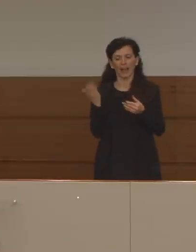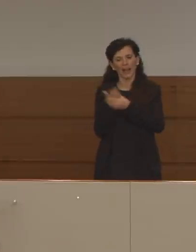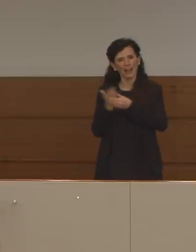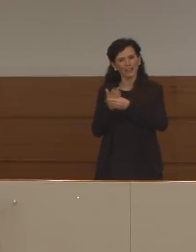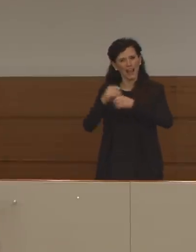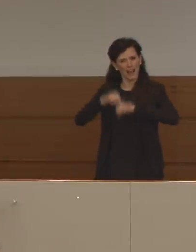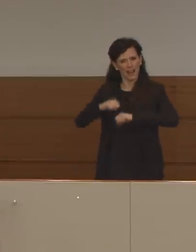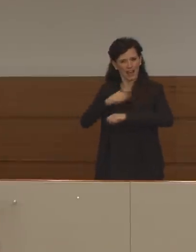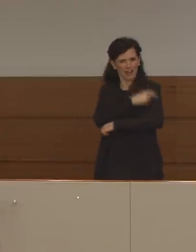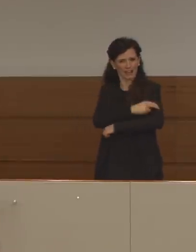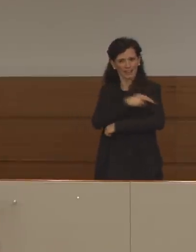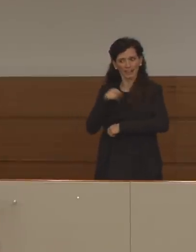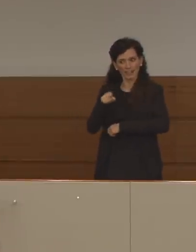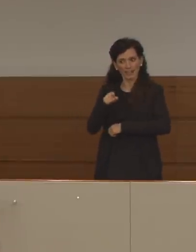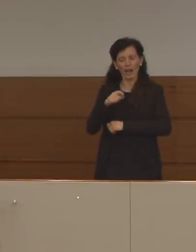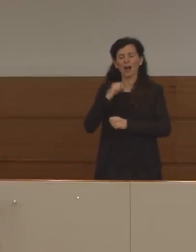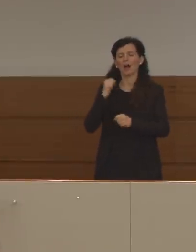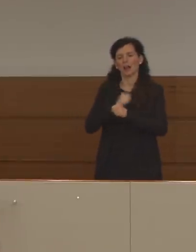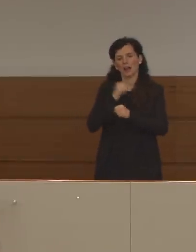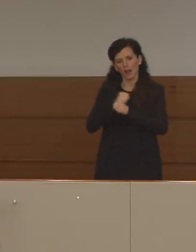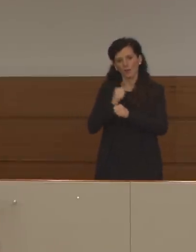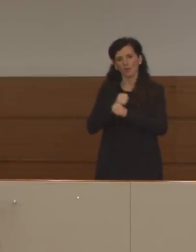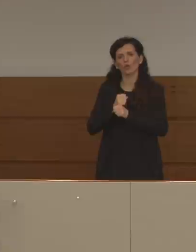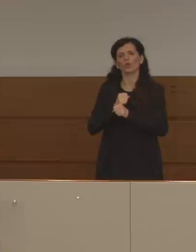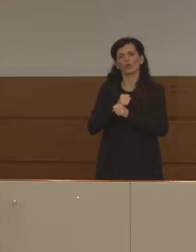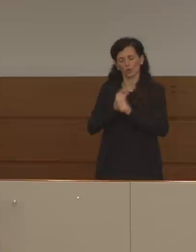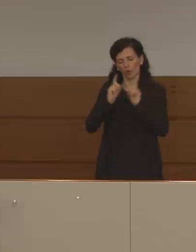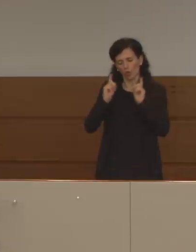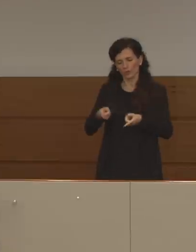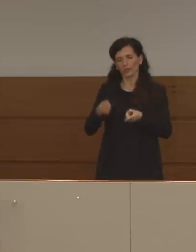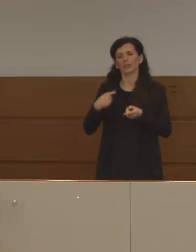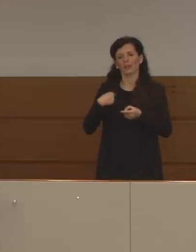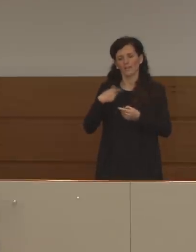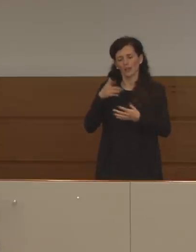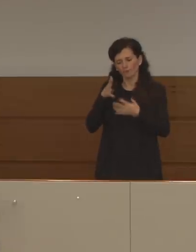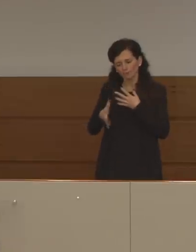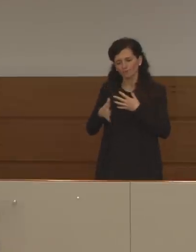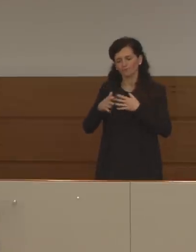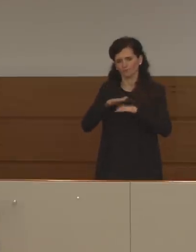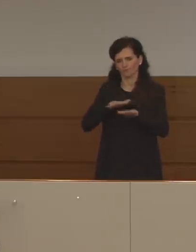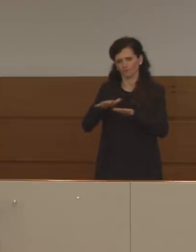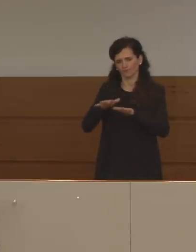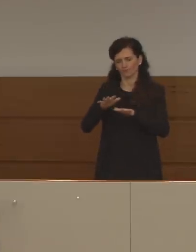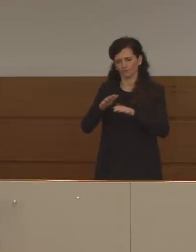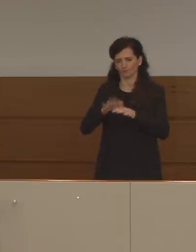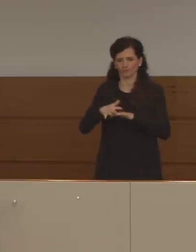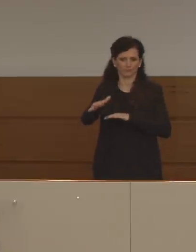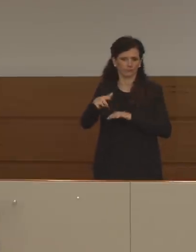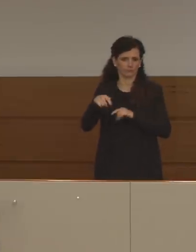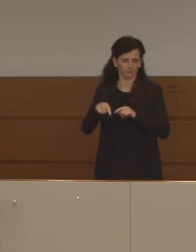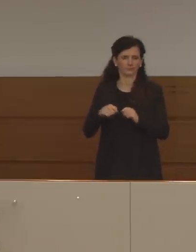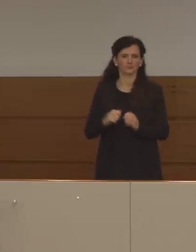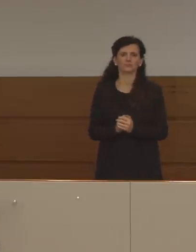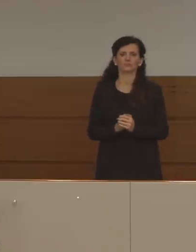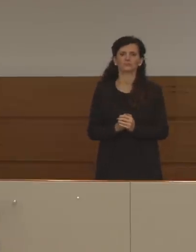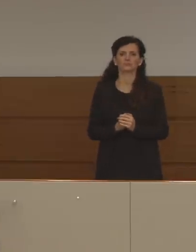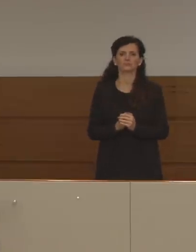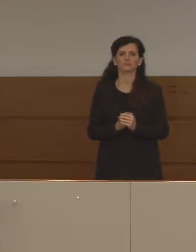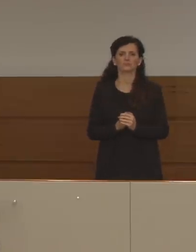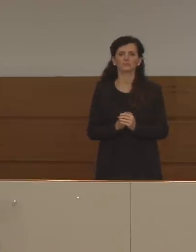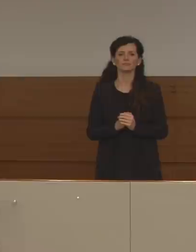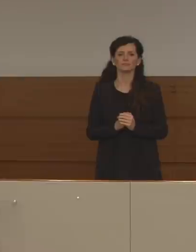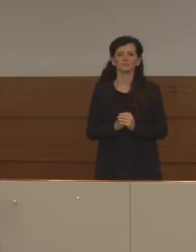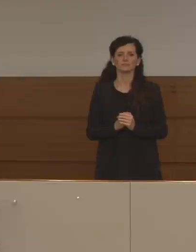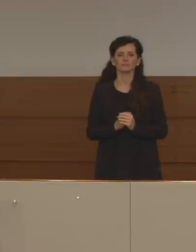è un lavoro che avverrà in profondità tra un po'. Per quanto riguarda l'altra